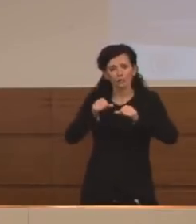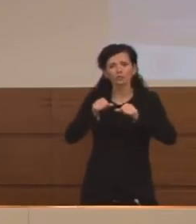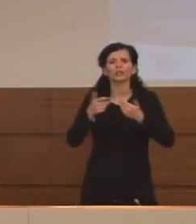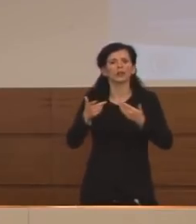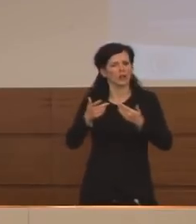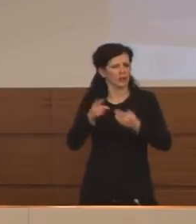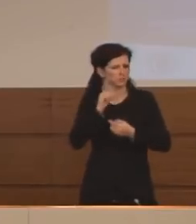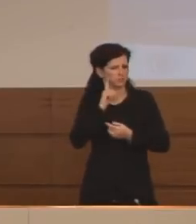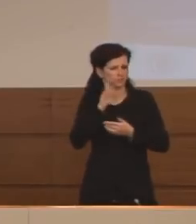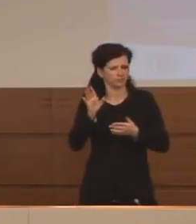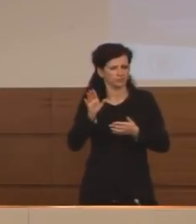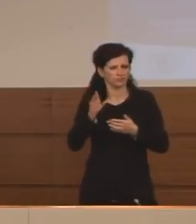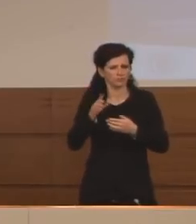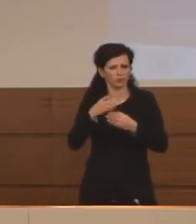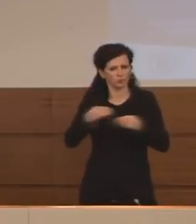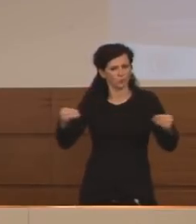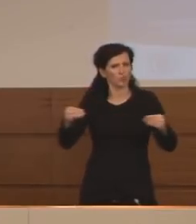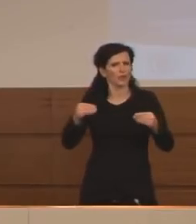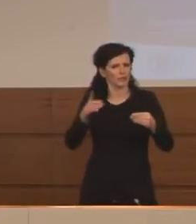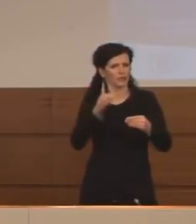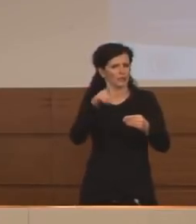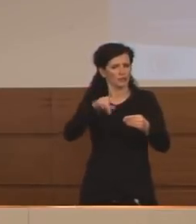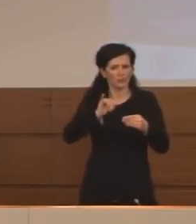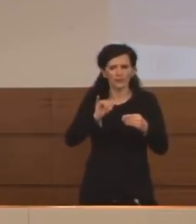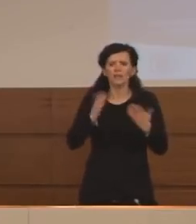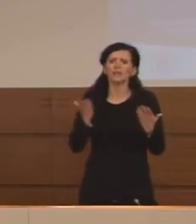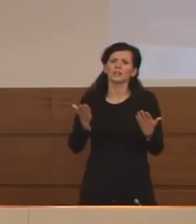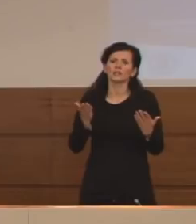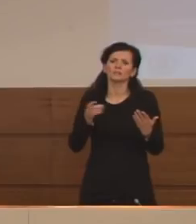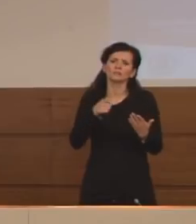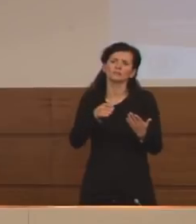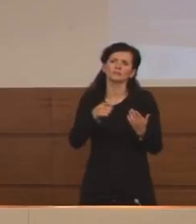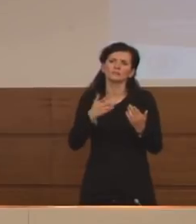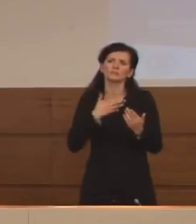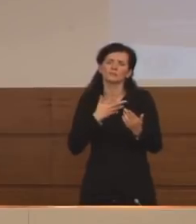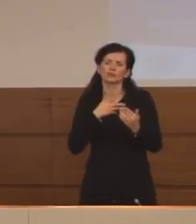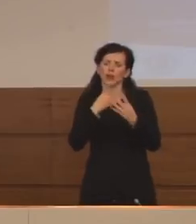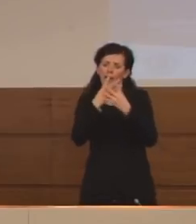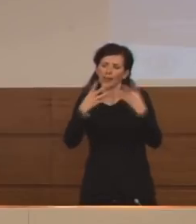E che comunque sia hanno un certo grado di filtraggio.